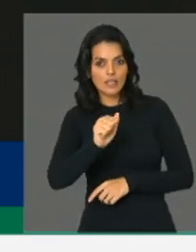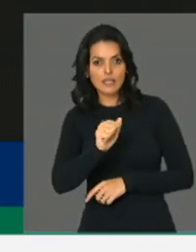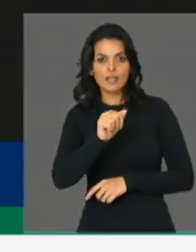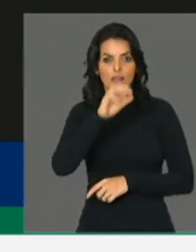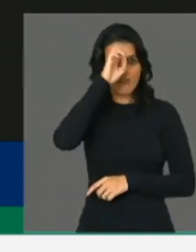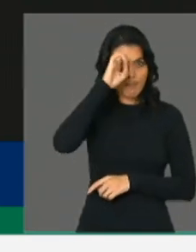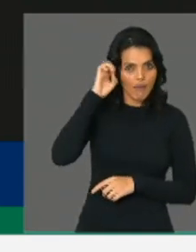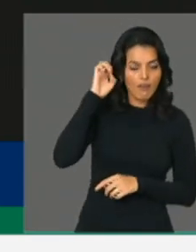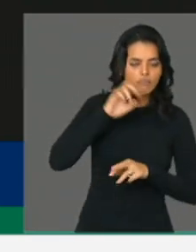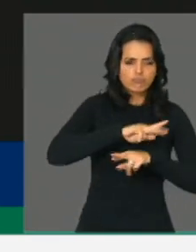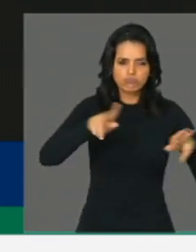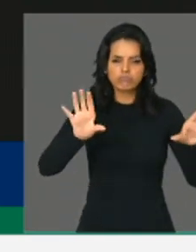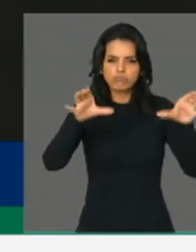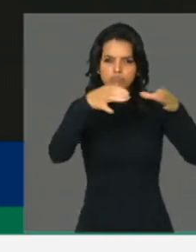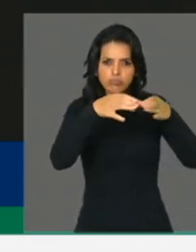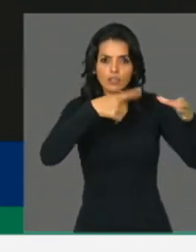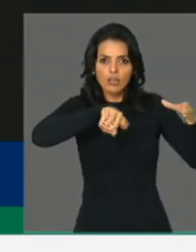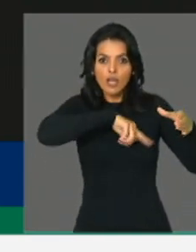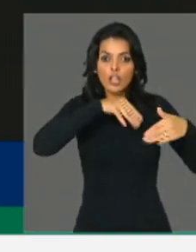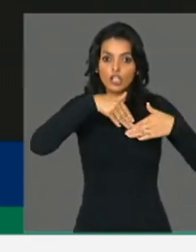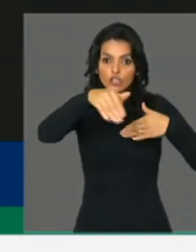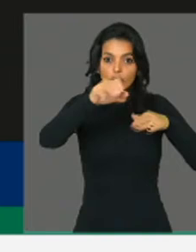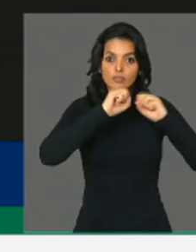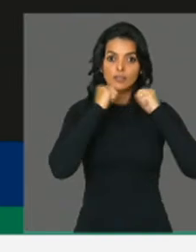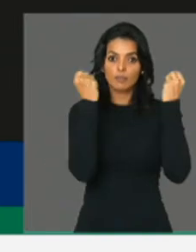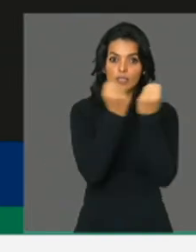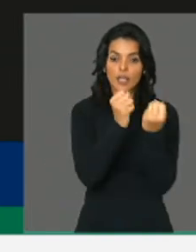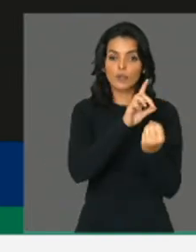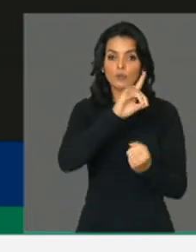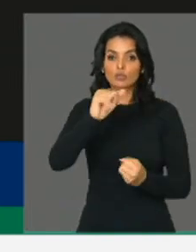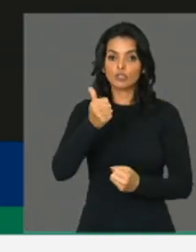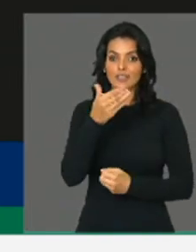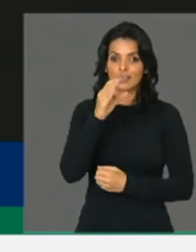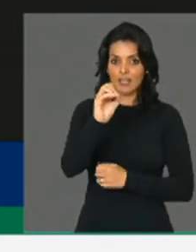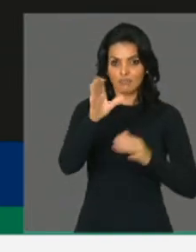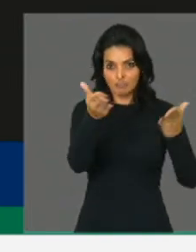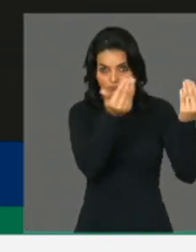FAZER É VOTAR AÍ O DESTAQUE DO PROJETO 1011, QUE FOI O DESTAQUE DA DEPUTADA BENEDITA